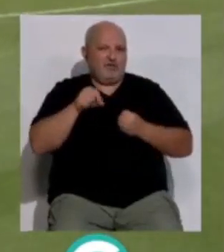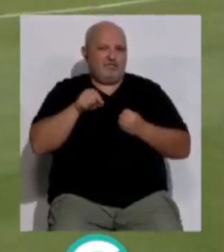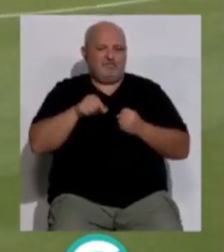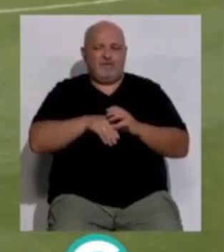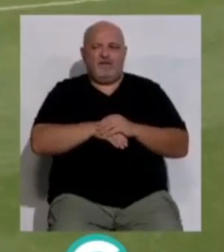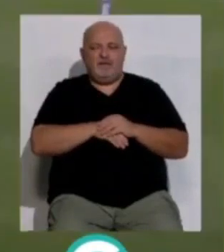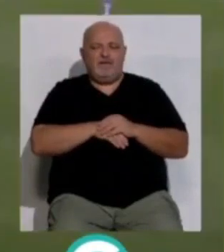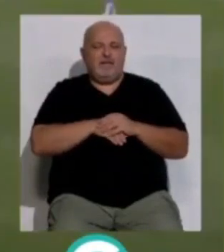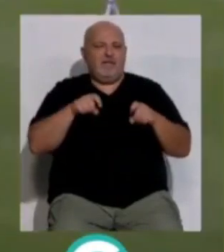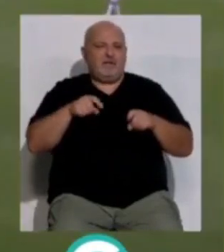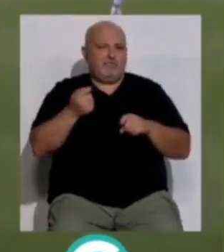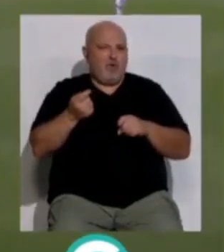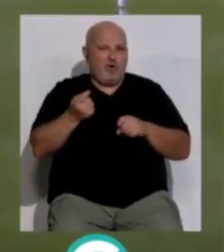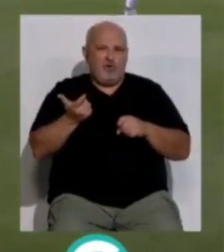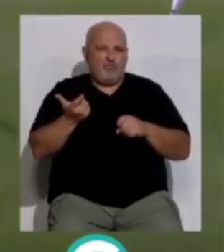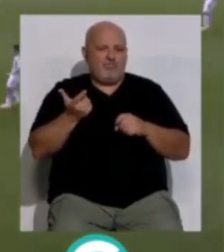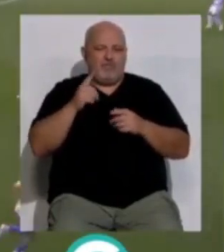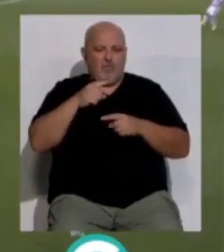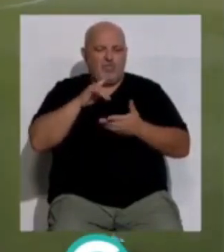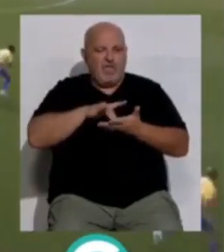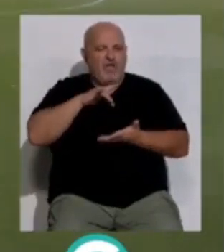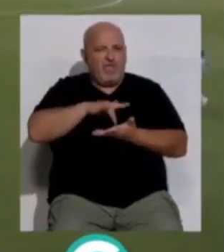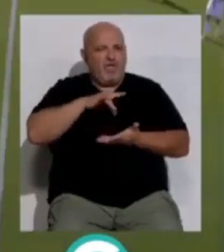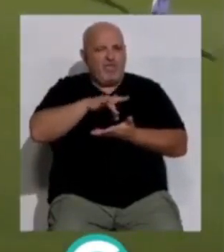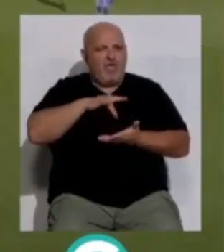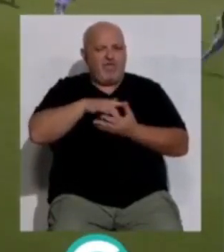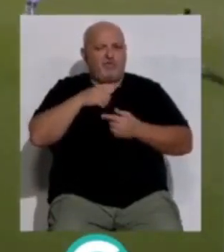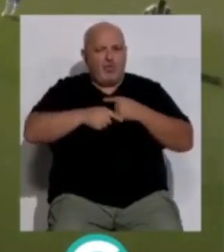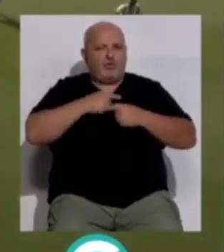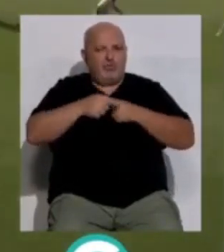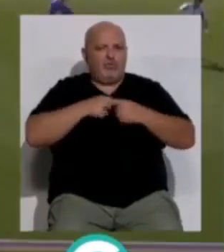después descansar y así Un día otro día otro día con la exigencia también que tienen esos